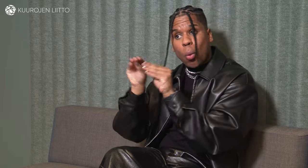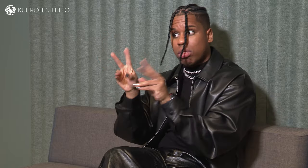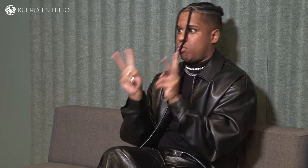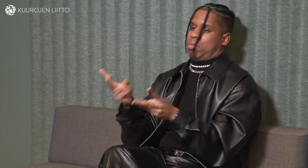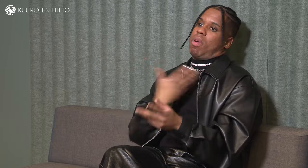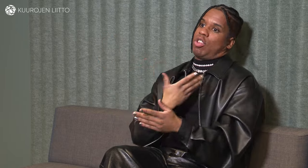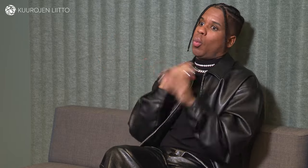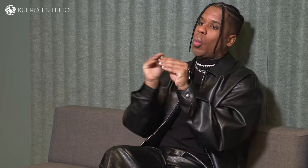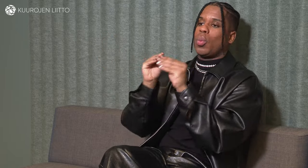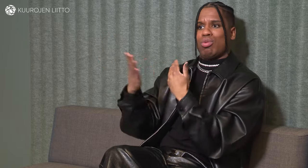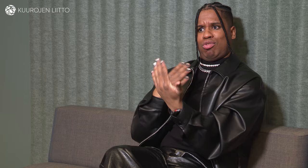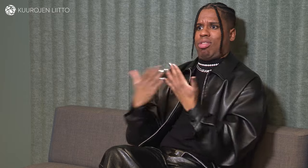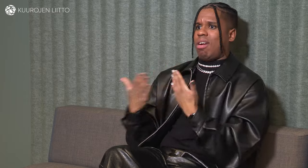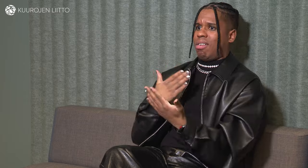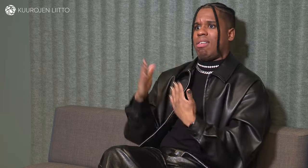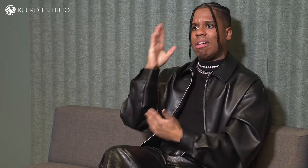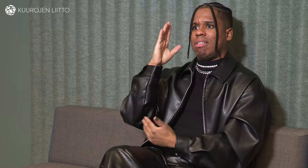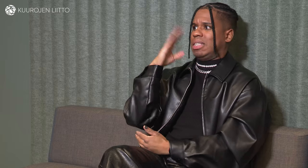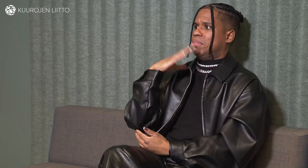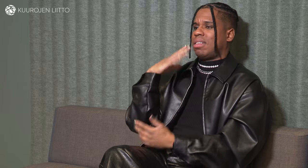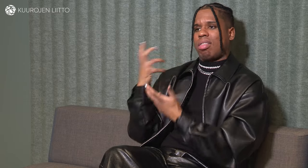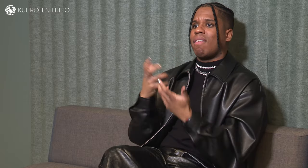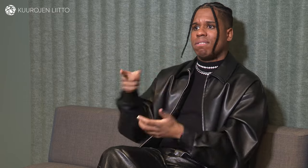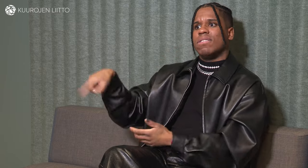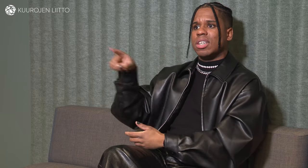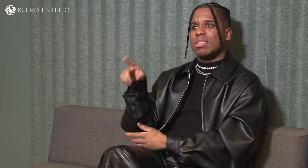Myös koulutusta tarvitaan lisää.